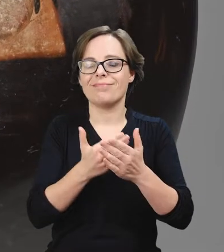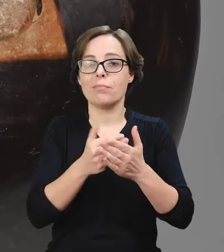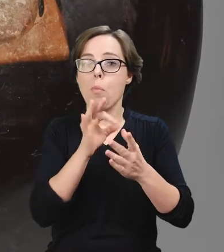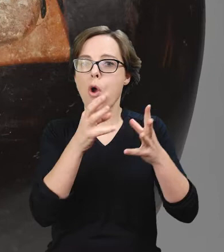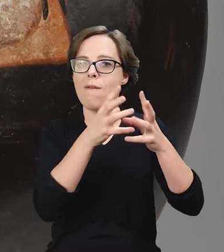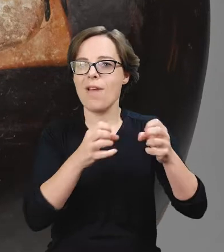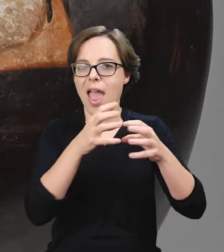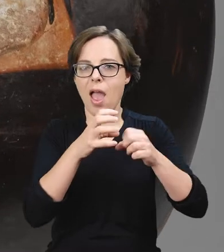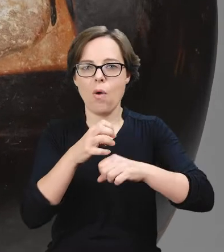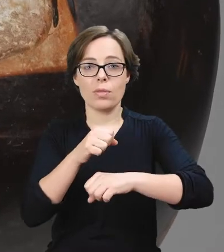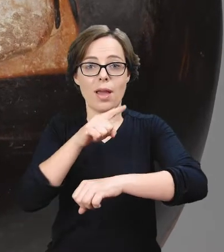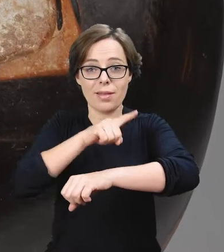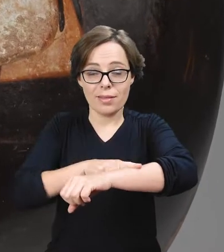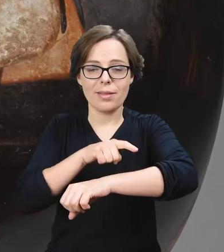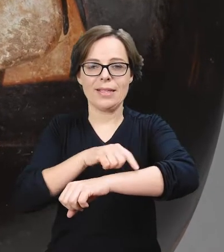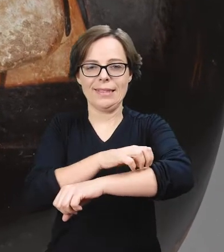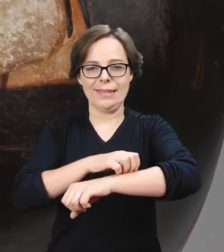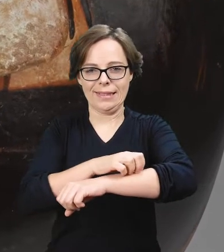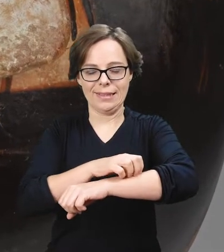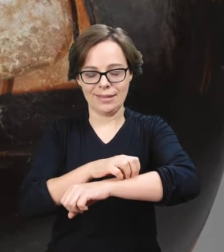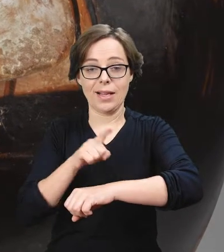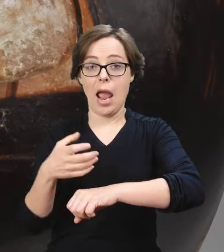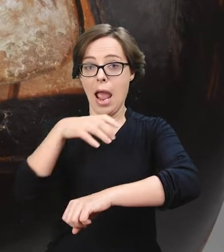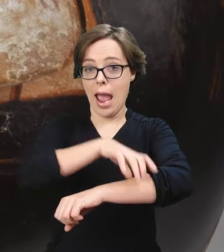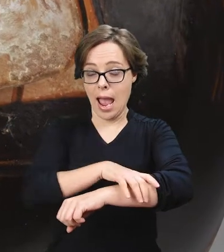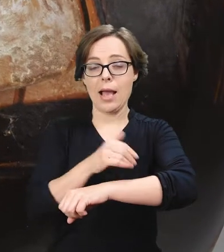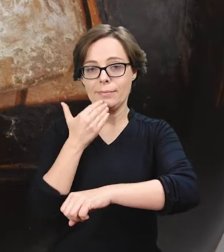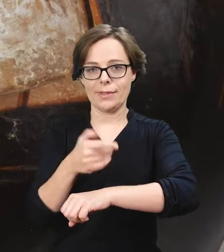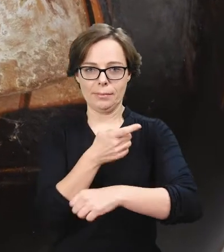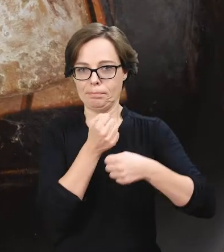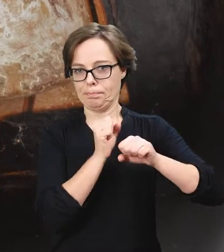wywołanymi właśnie kontaktem z tym surowym materiałem.